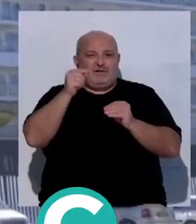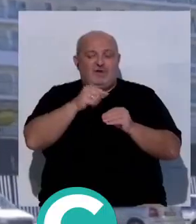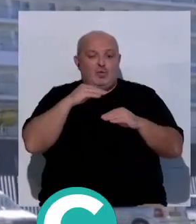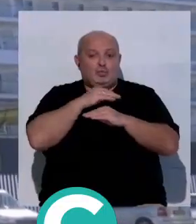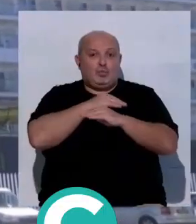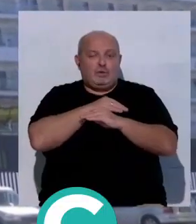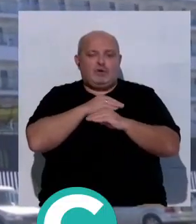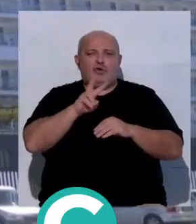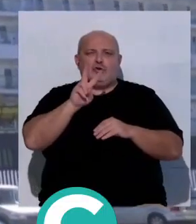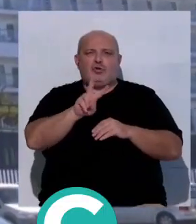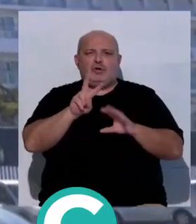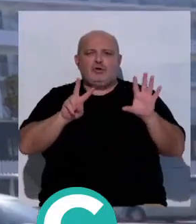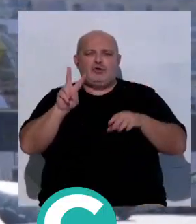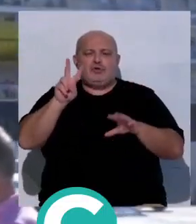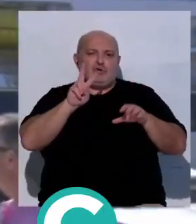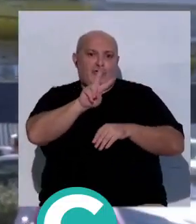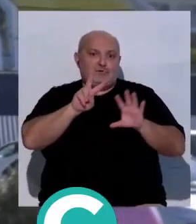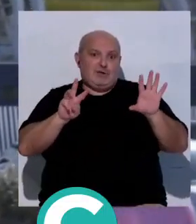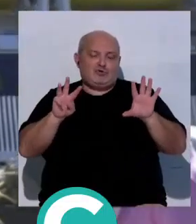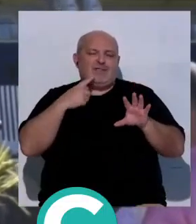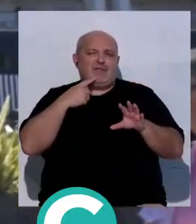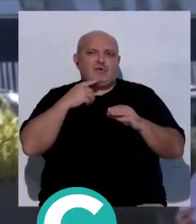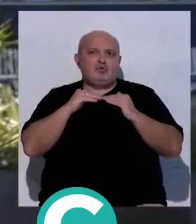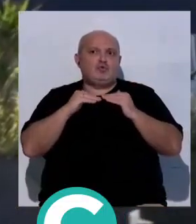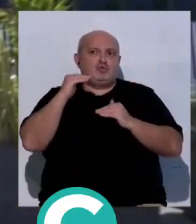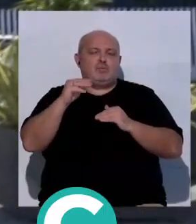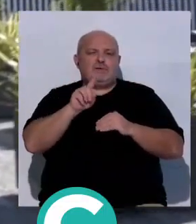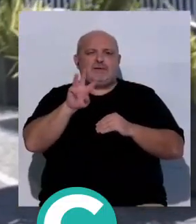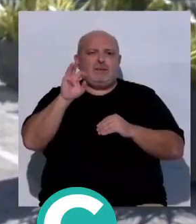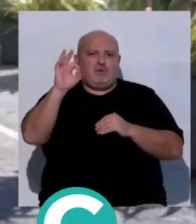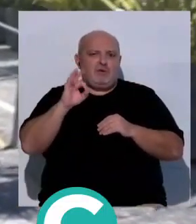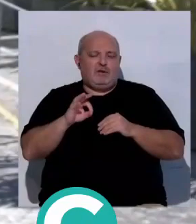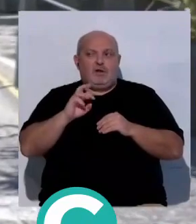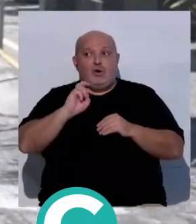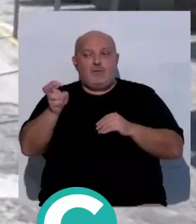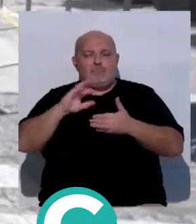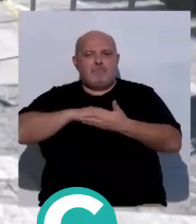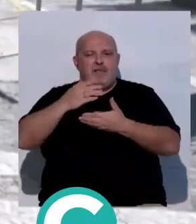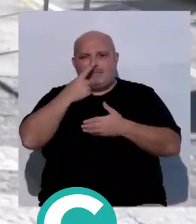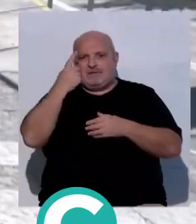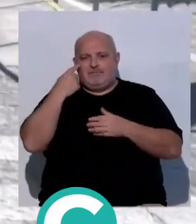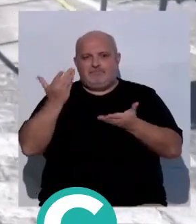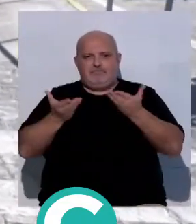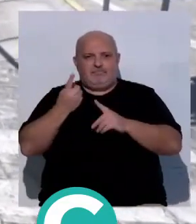alcanza las 278 lo que supone una subida del 13 por frente al mismo mes del año pasado el récord